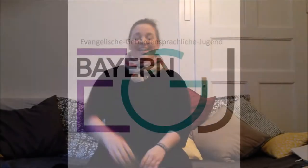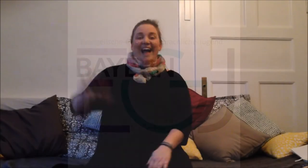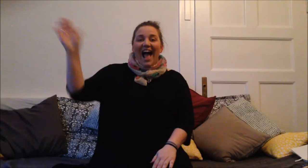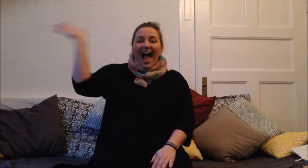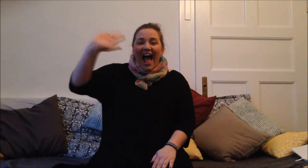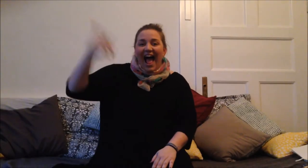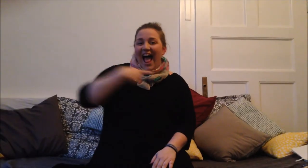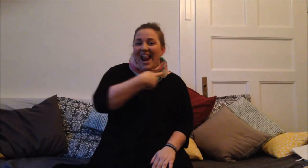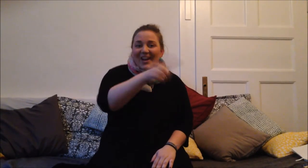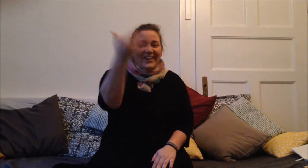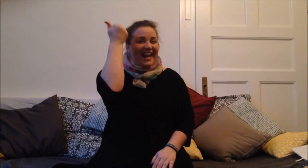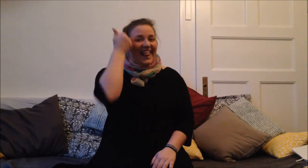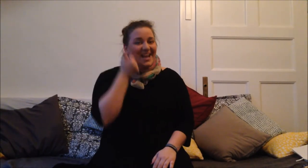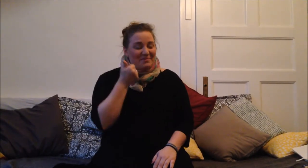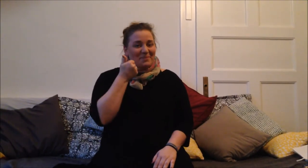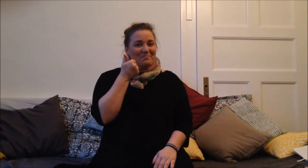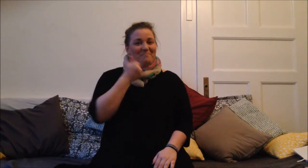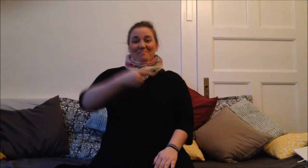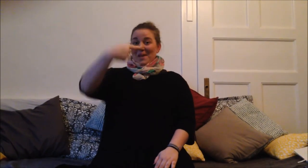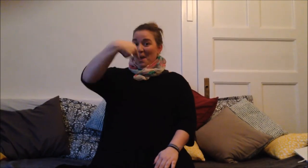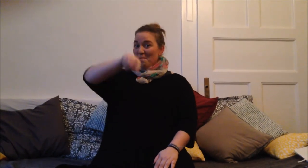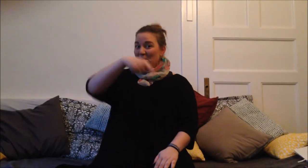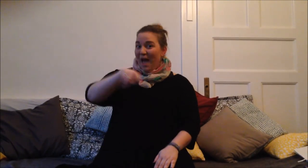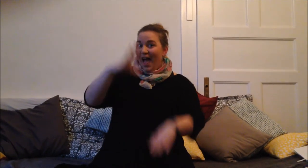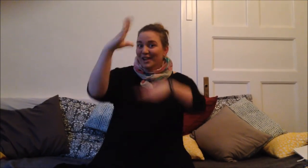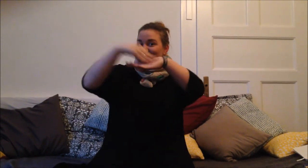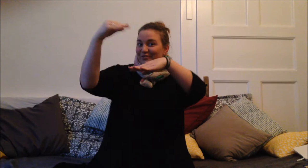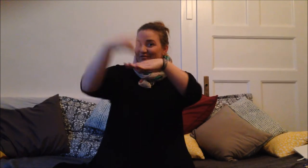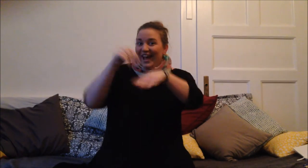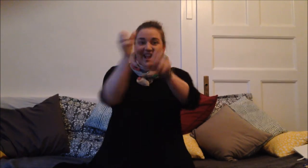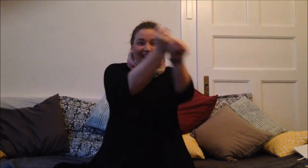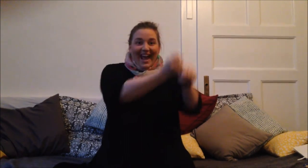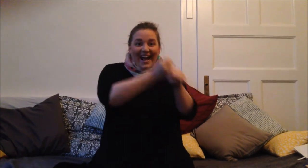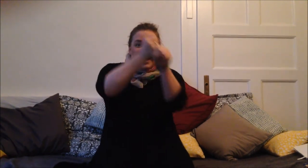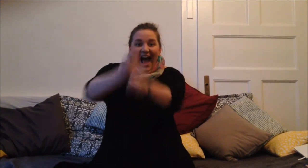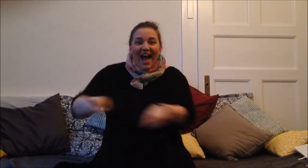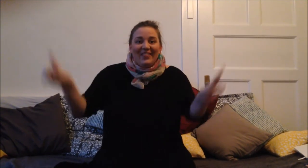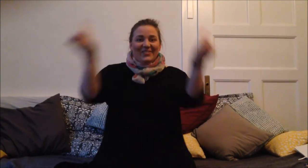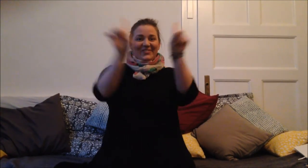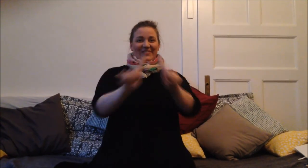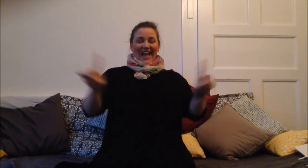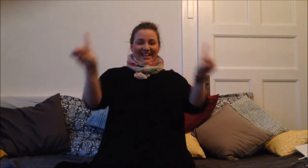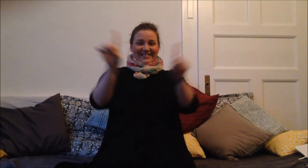Hallo Ihr Lieben, Bald kommt die Schweden-Kanu-Freizeit